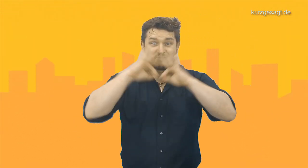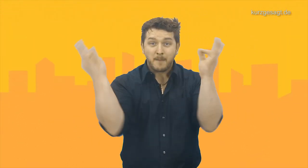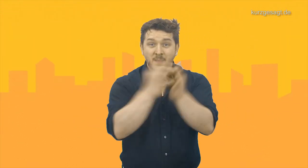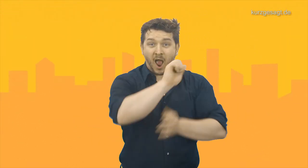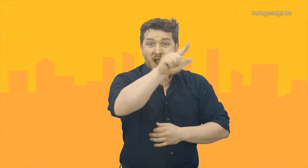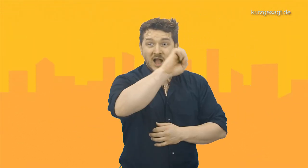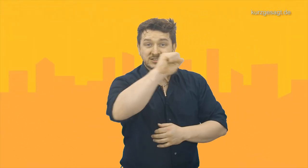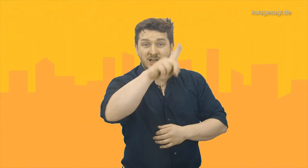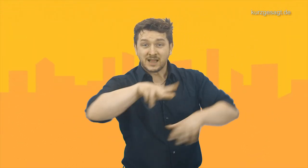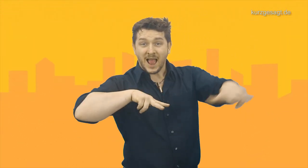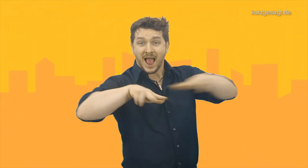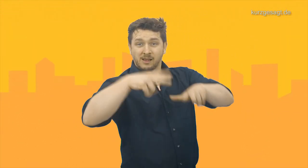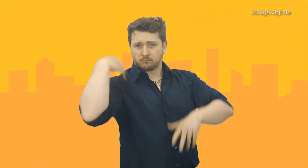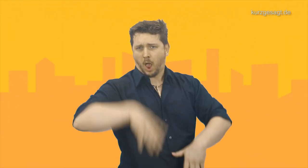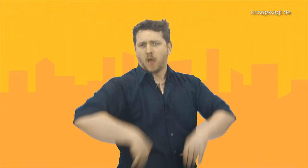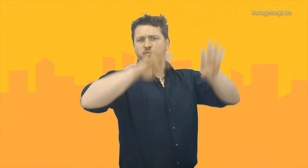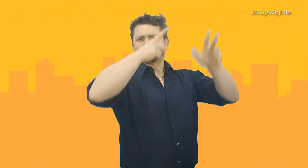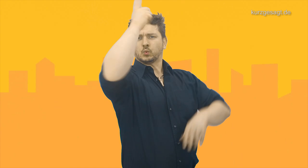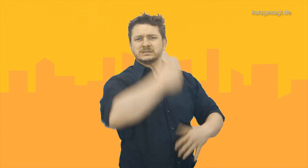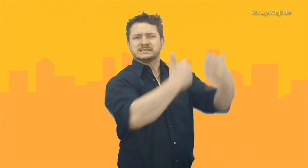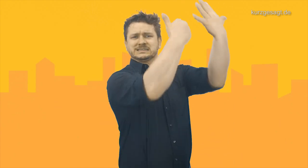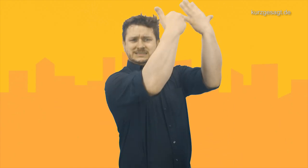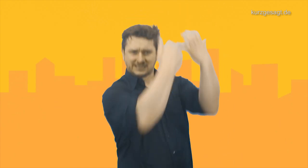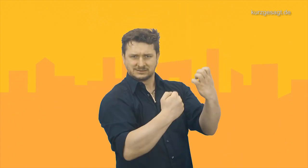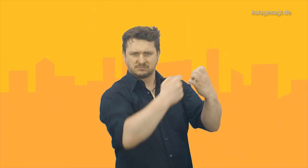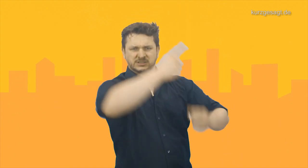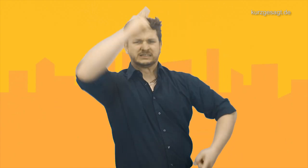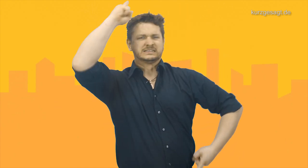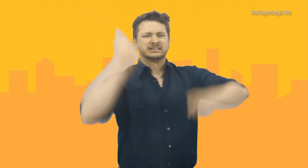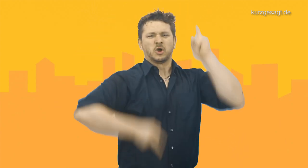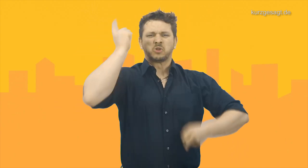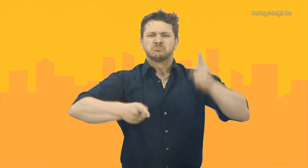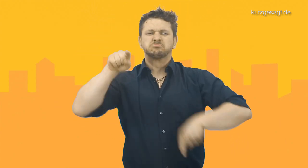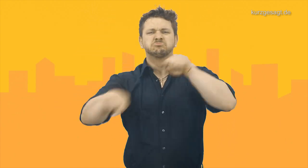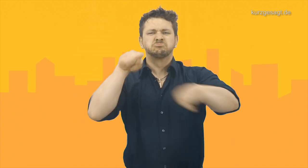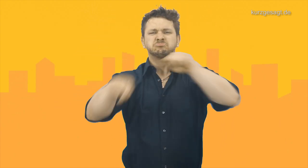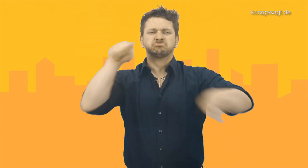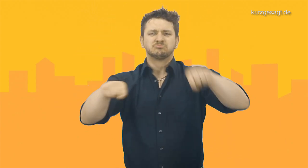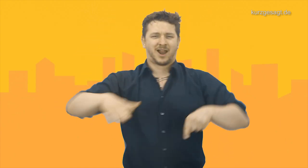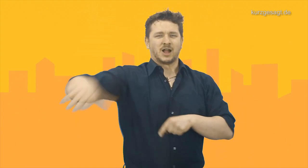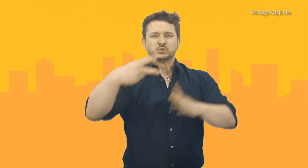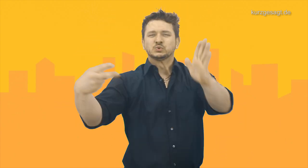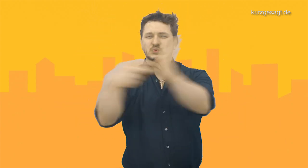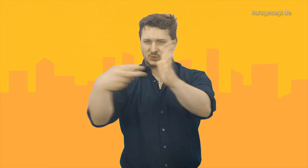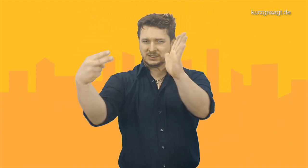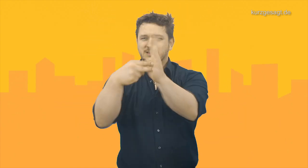Die diktatorische Familie al- Assad regiert das Land Syrien seit 1960.